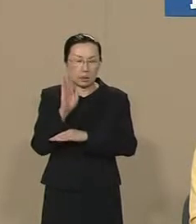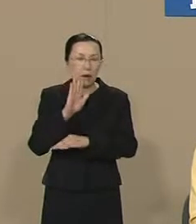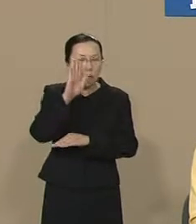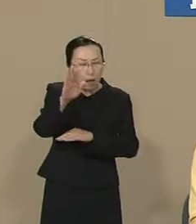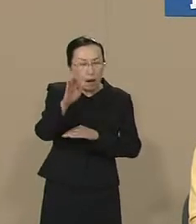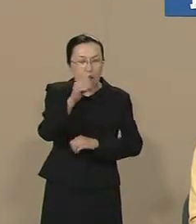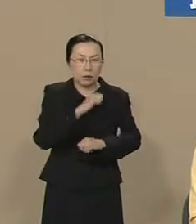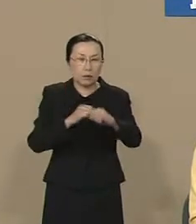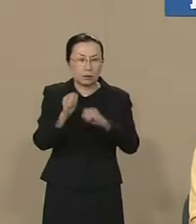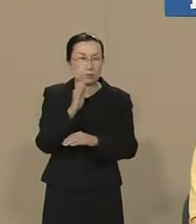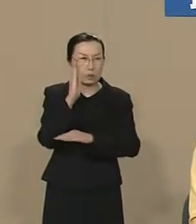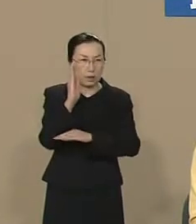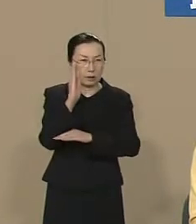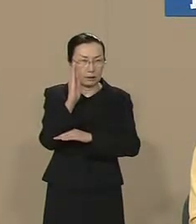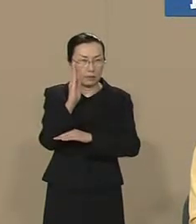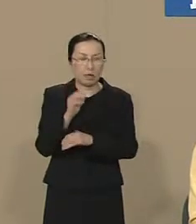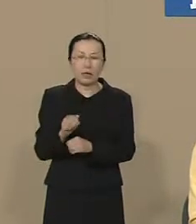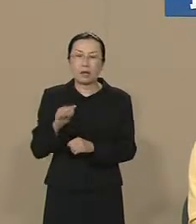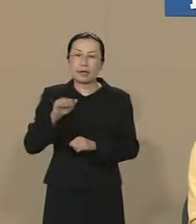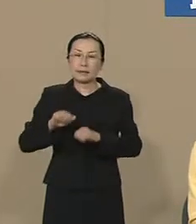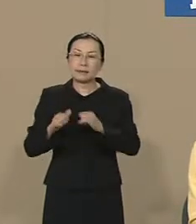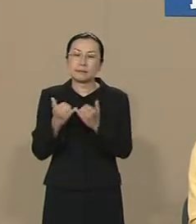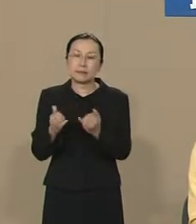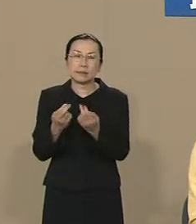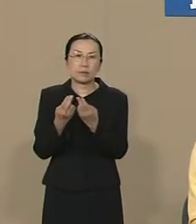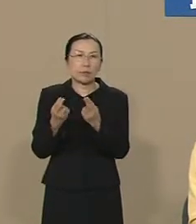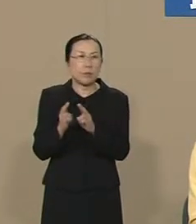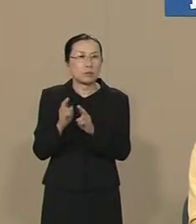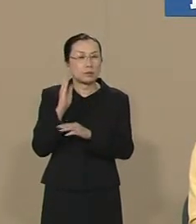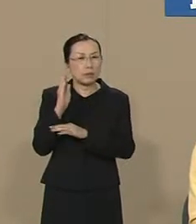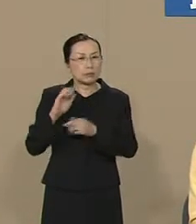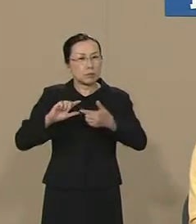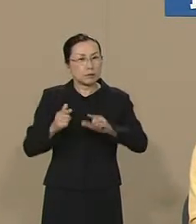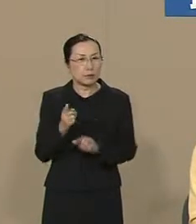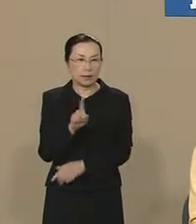自民党の政治と､ どこが違うのでしょうか｡